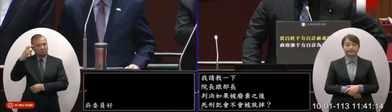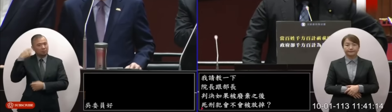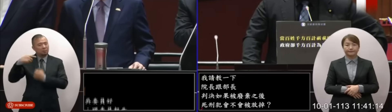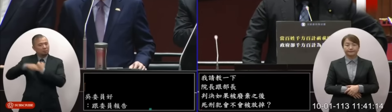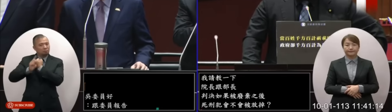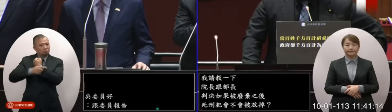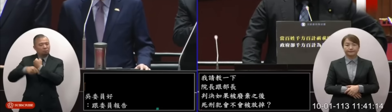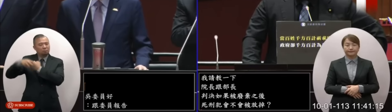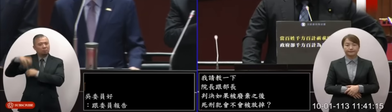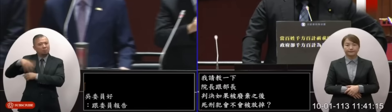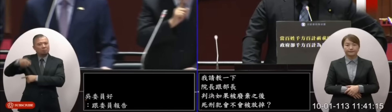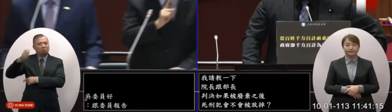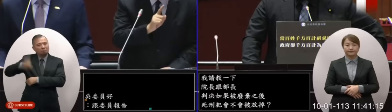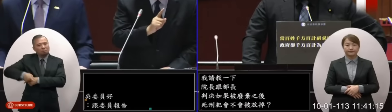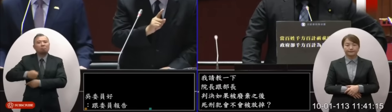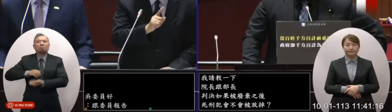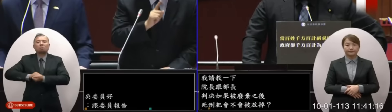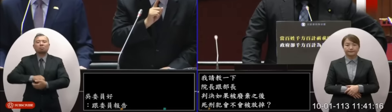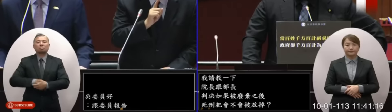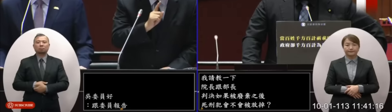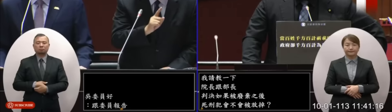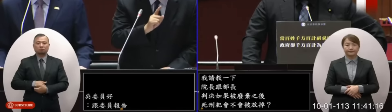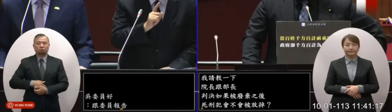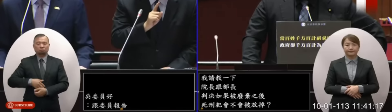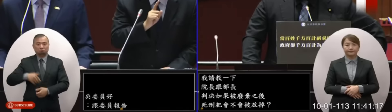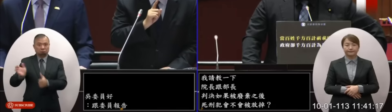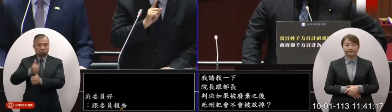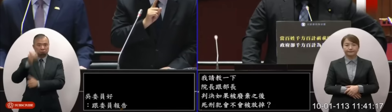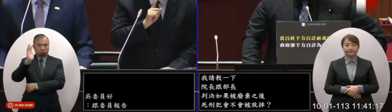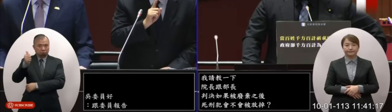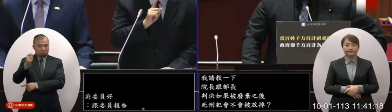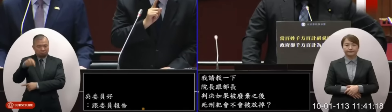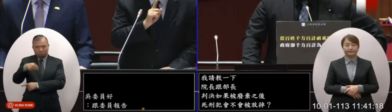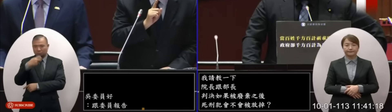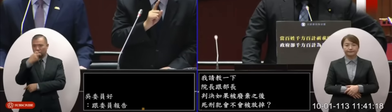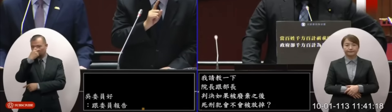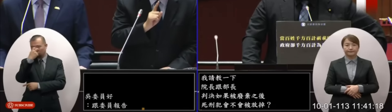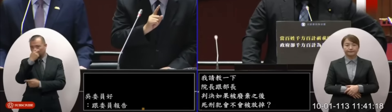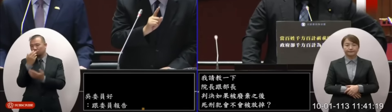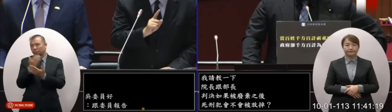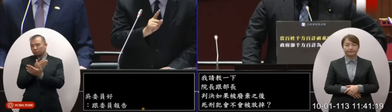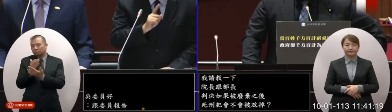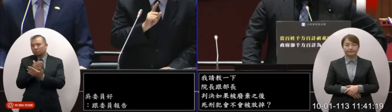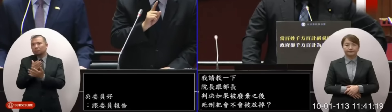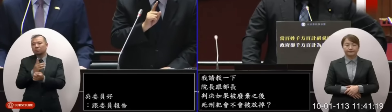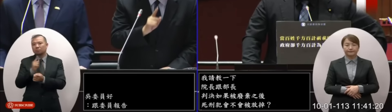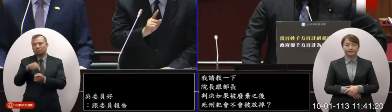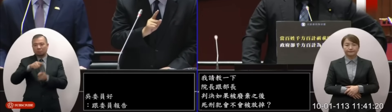因為必須要請總長先審 和這個是有非常上述的室友